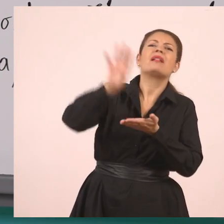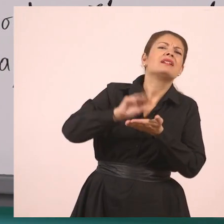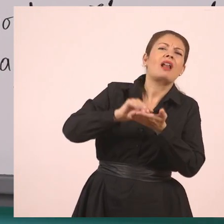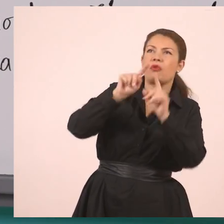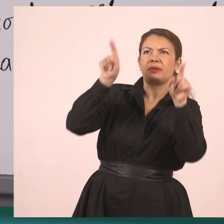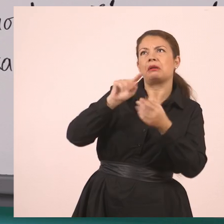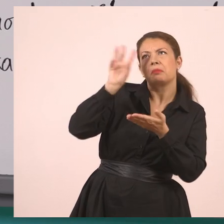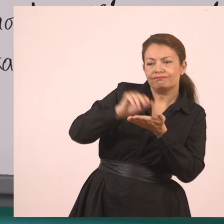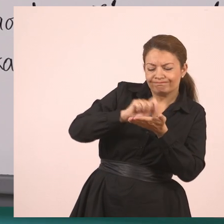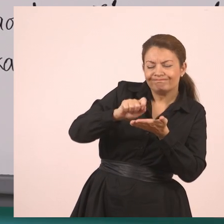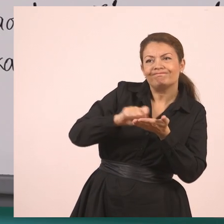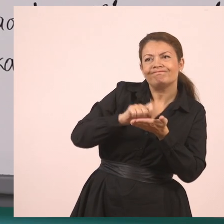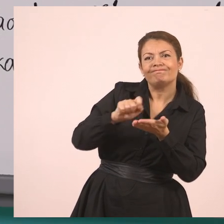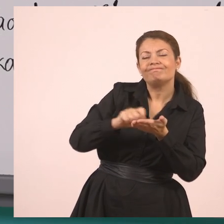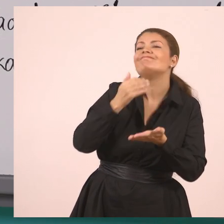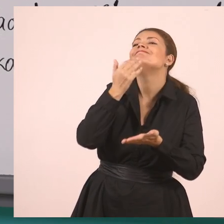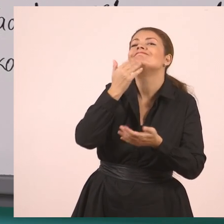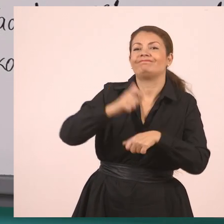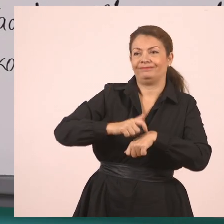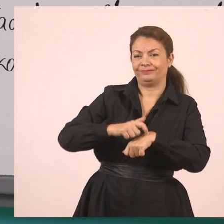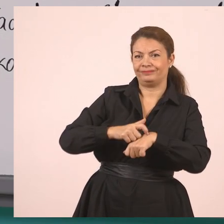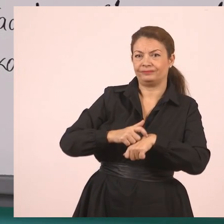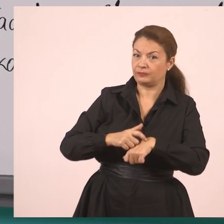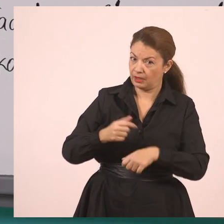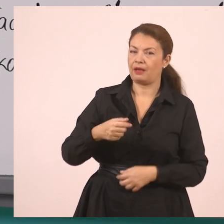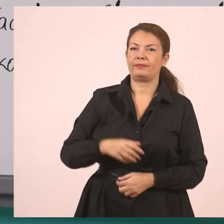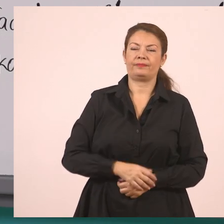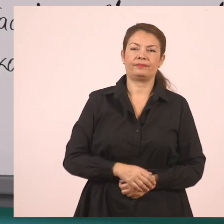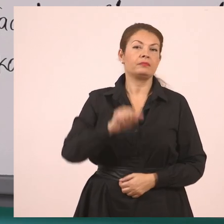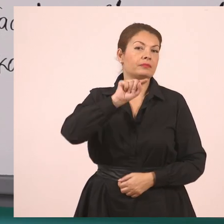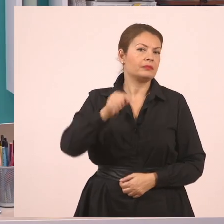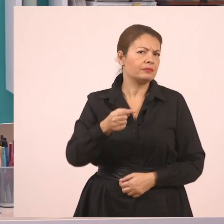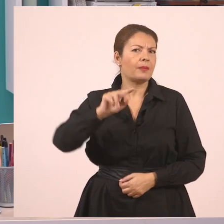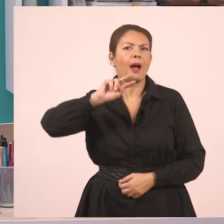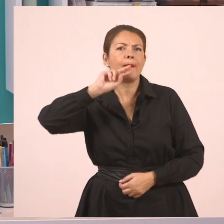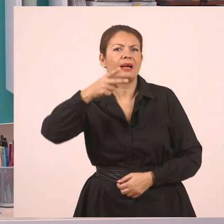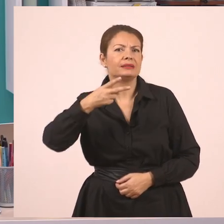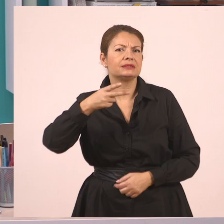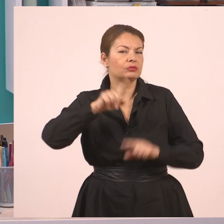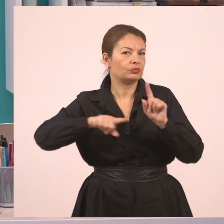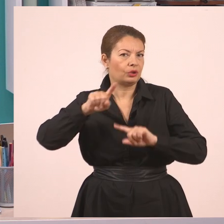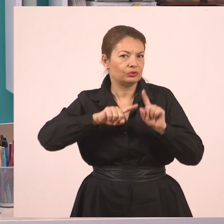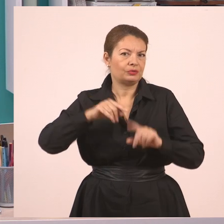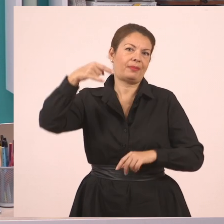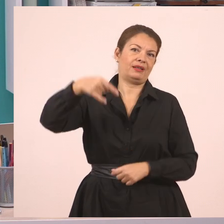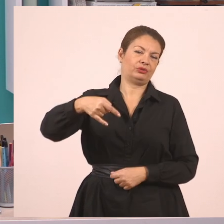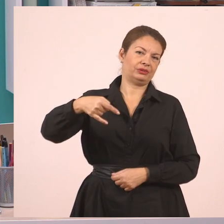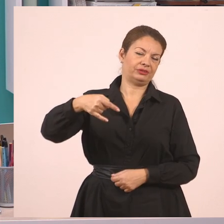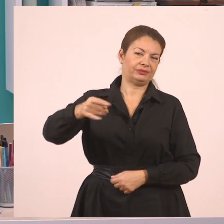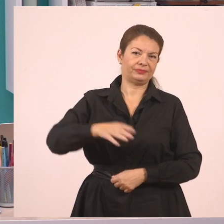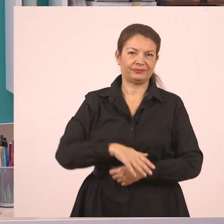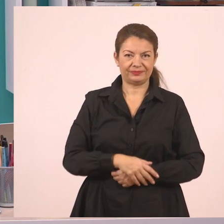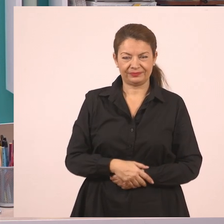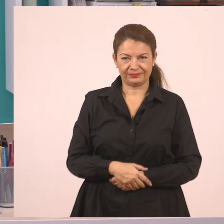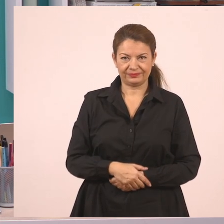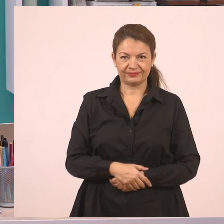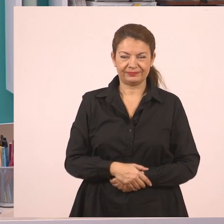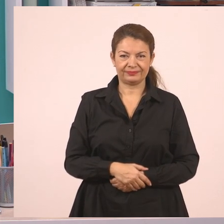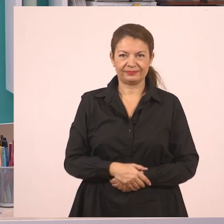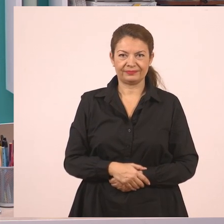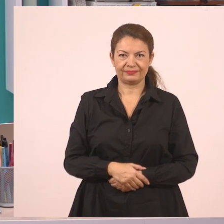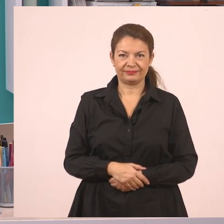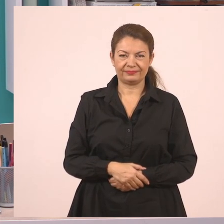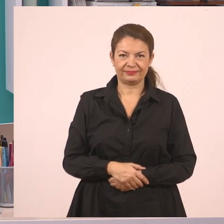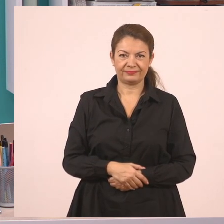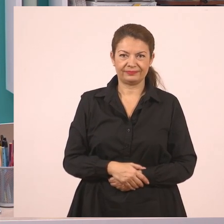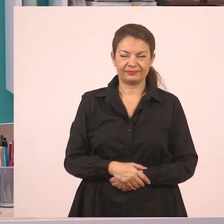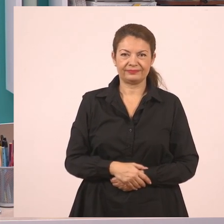δεν έχει σημασία, δεν πειράζει - απάντησε ο Παναγιώτης.